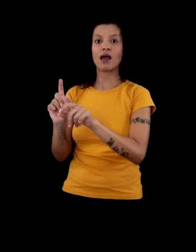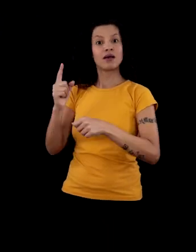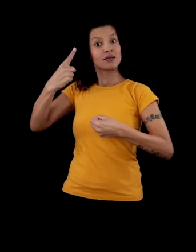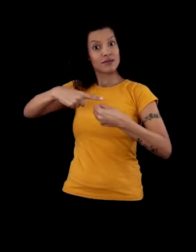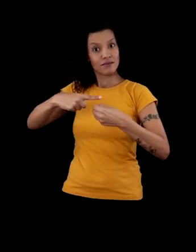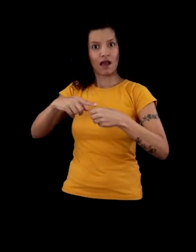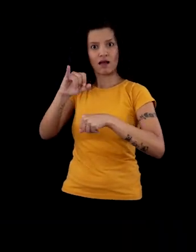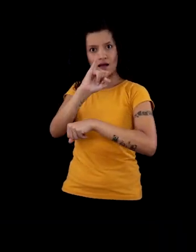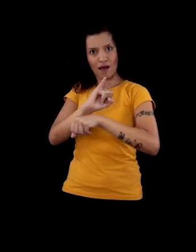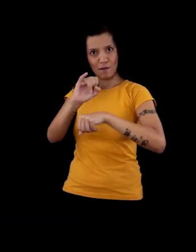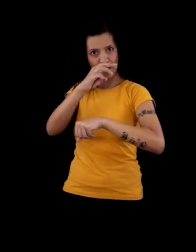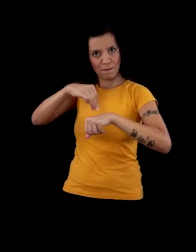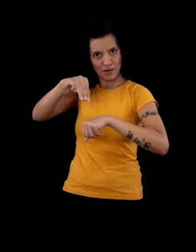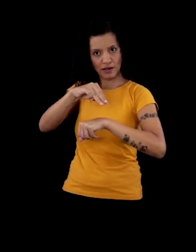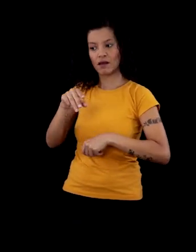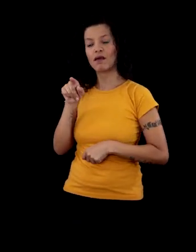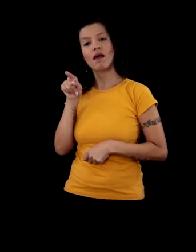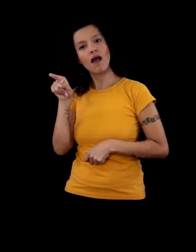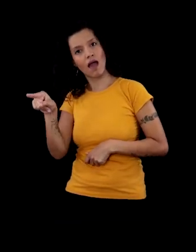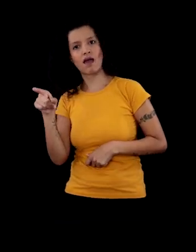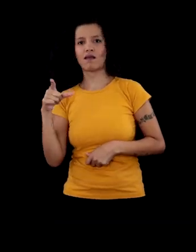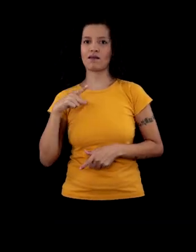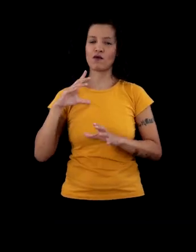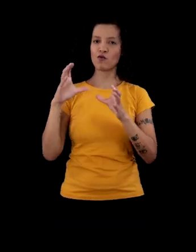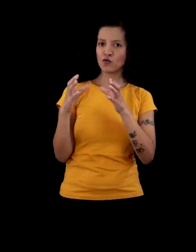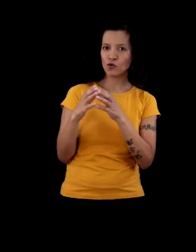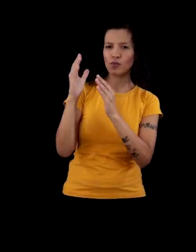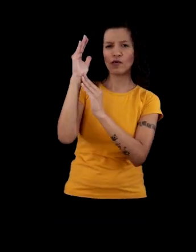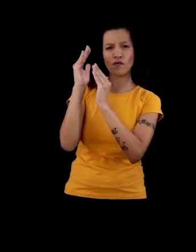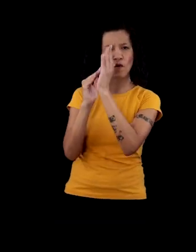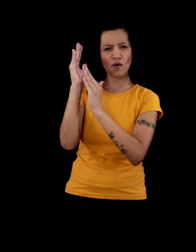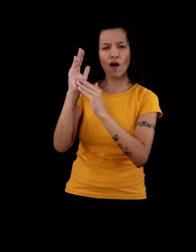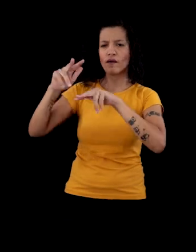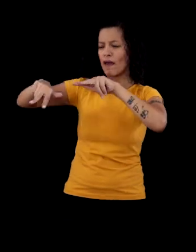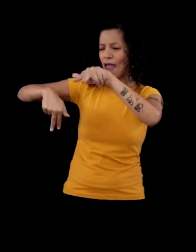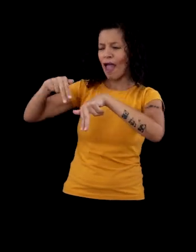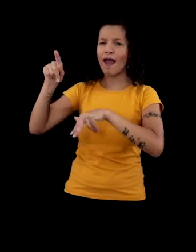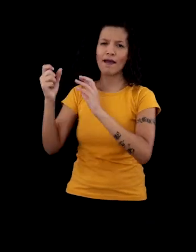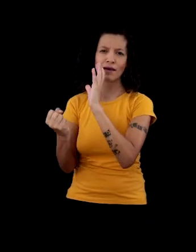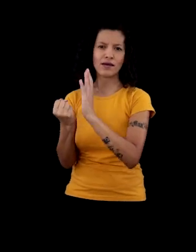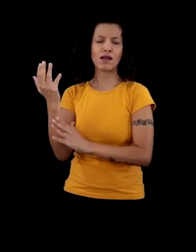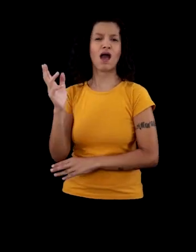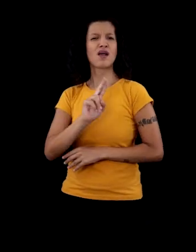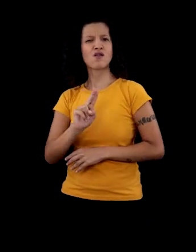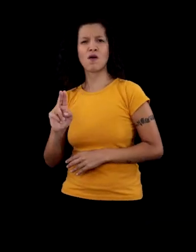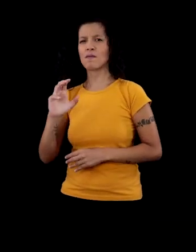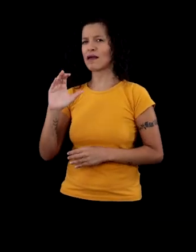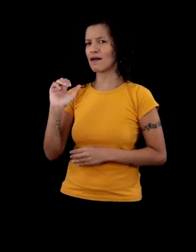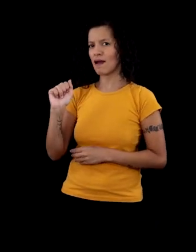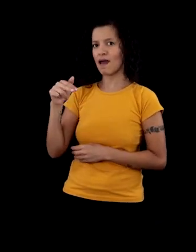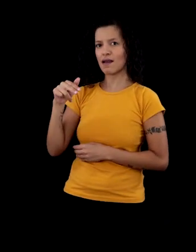e a Dona Onete tinha um grupo folclórico aquilo era um negócio que ela inventou – que se chamava Canarana